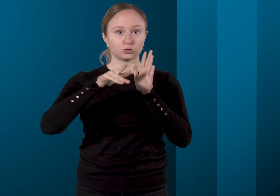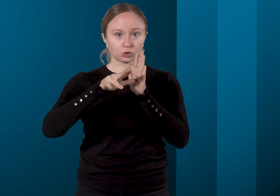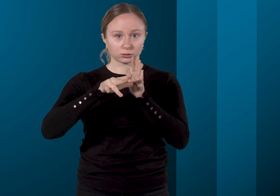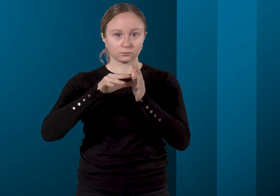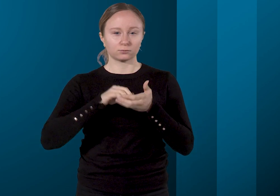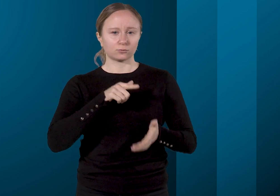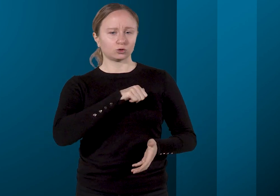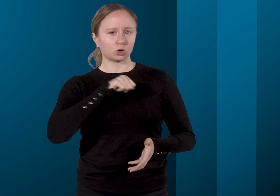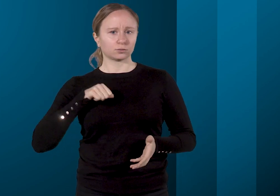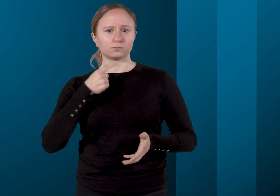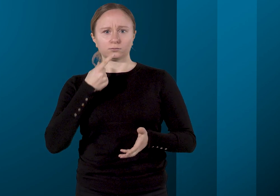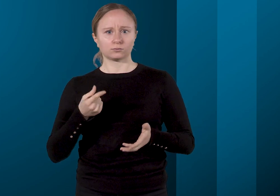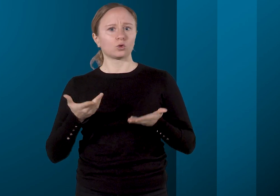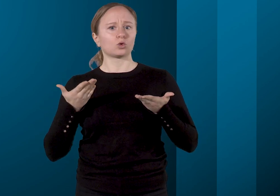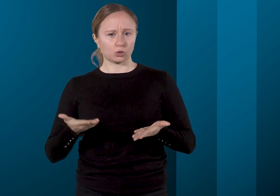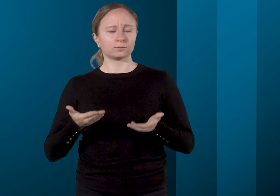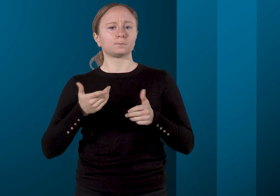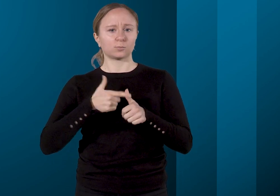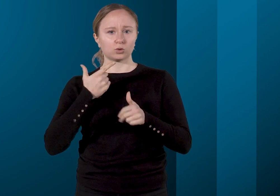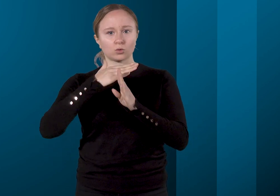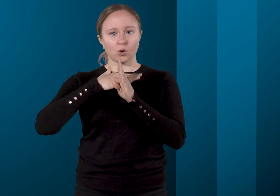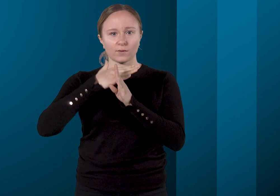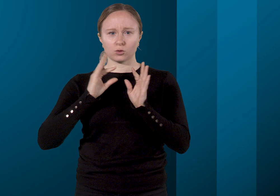under hösten är det enligt styrelsen nu dags att börja utvärdera -